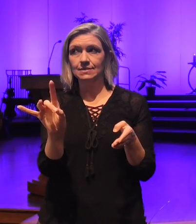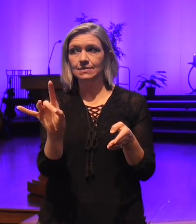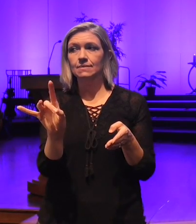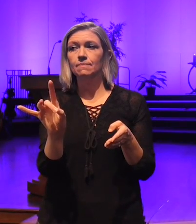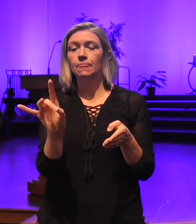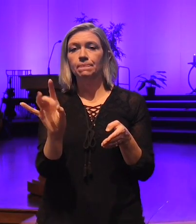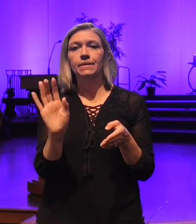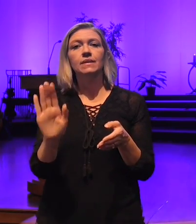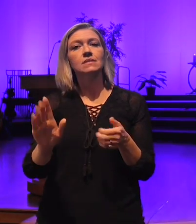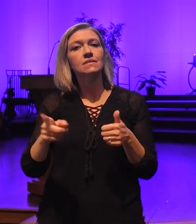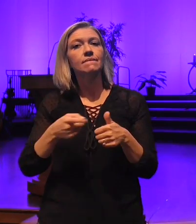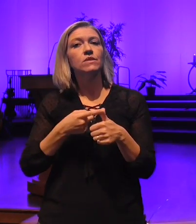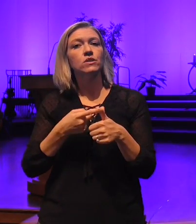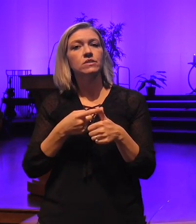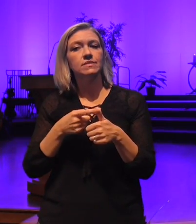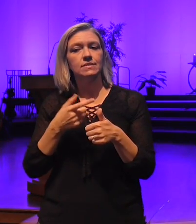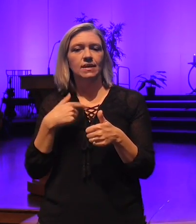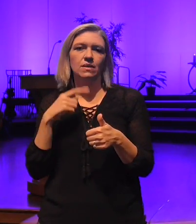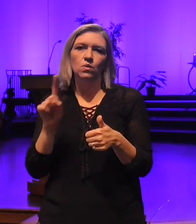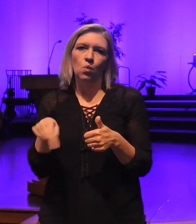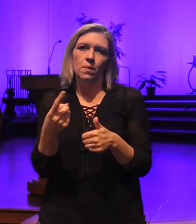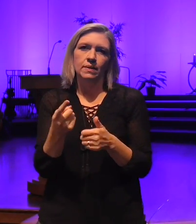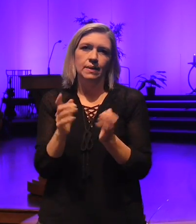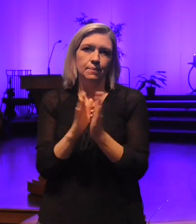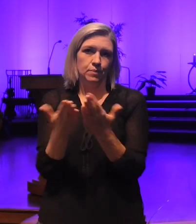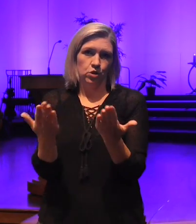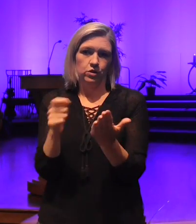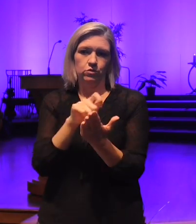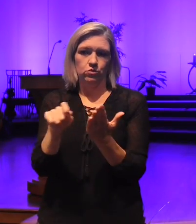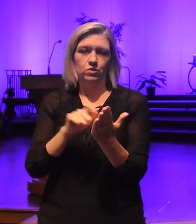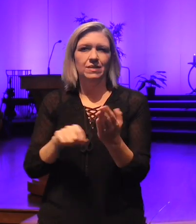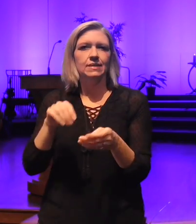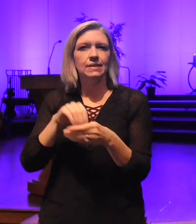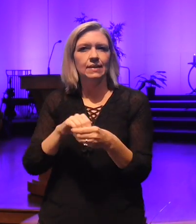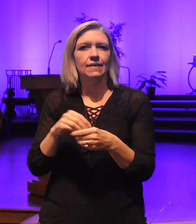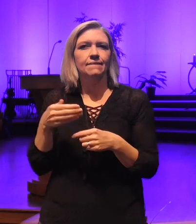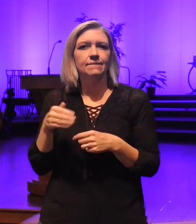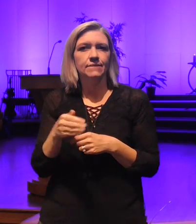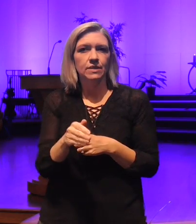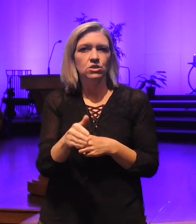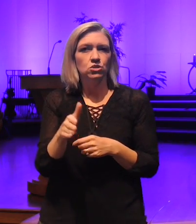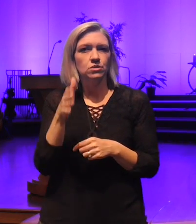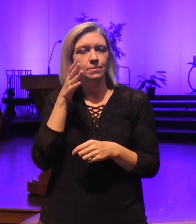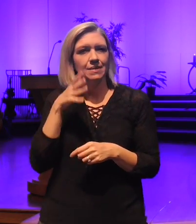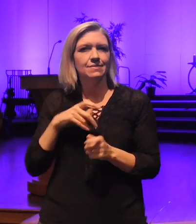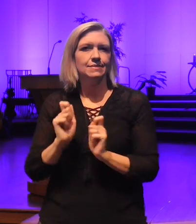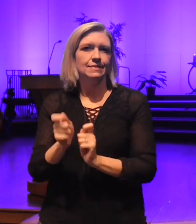primer y se llamaba el único libro en el idioma de un pescador, era una colección de